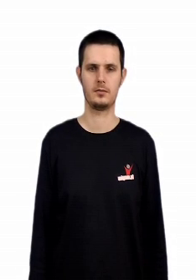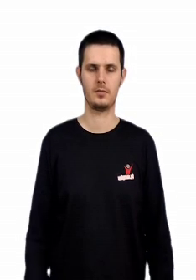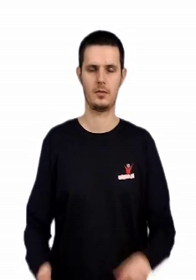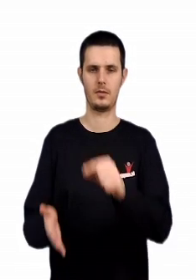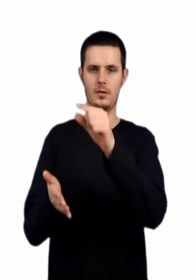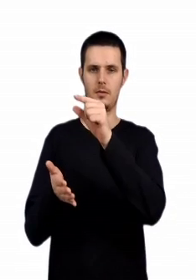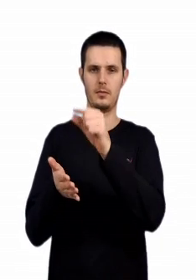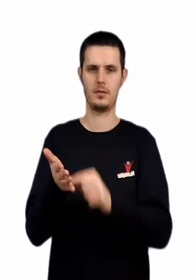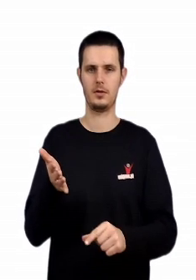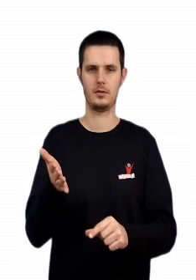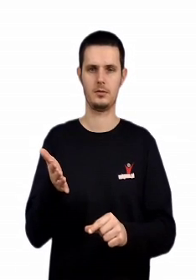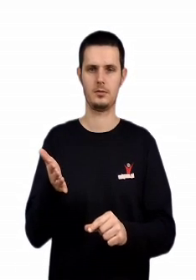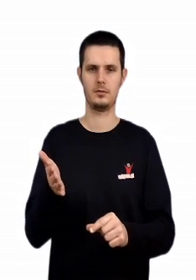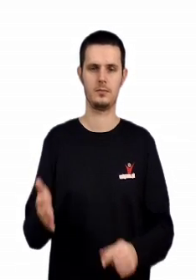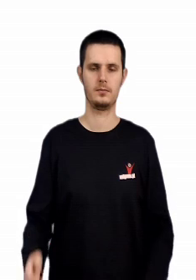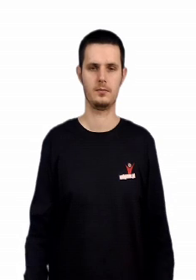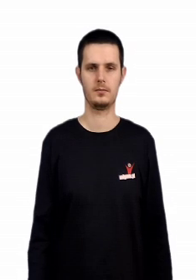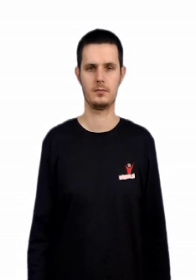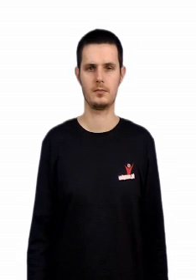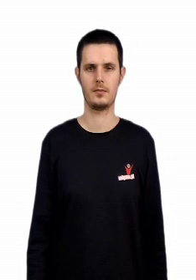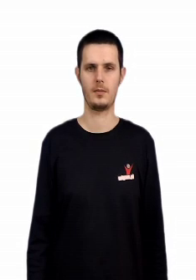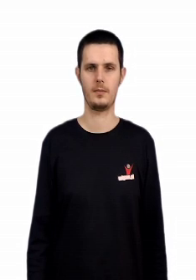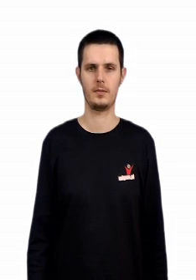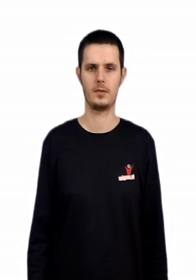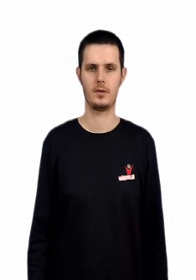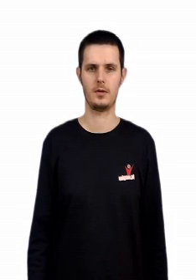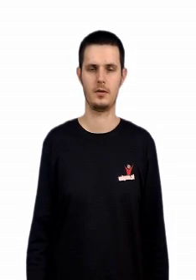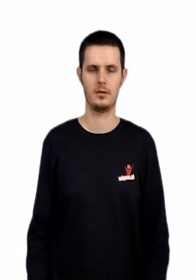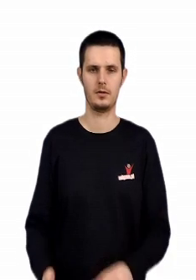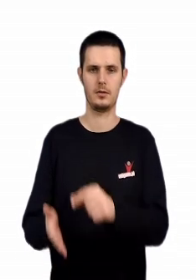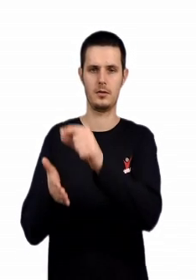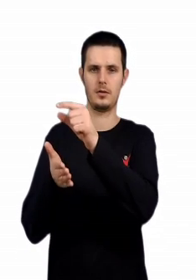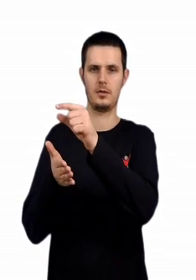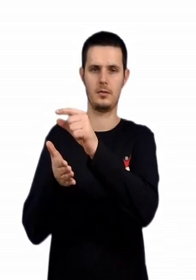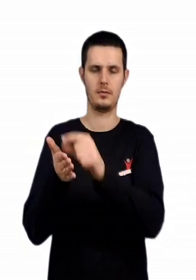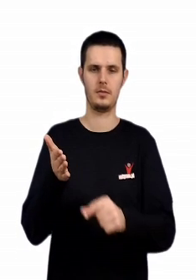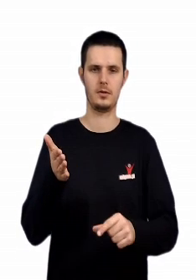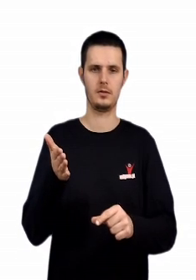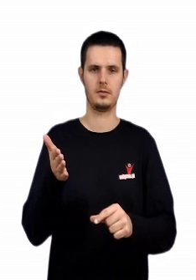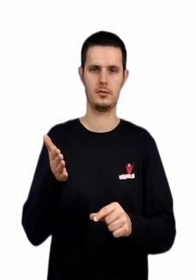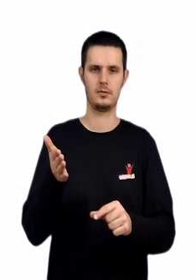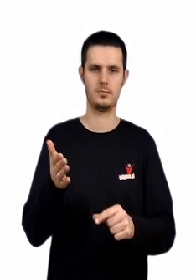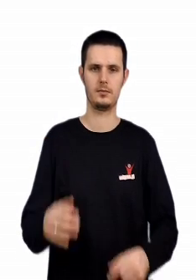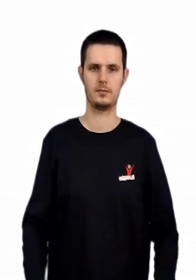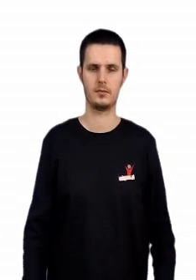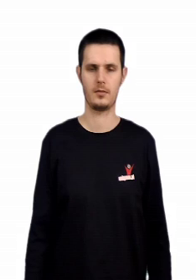PARAGON